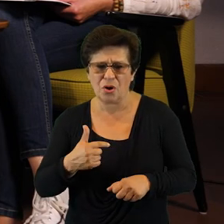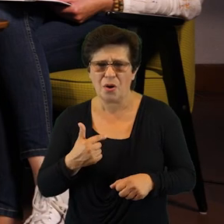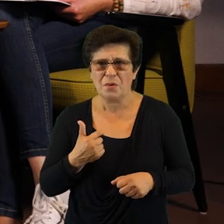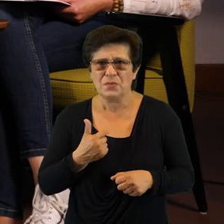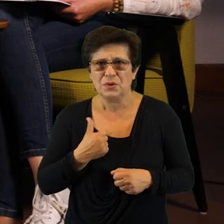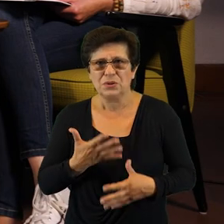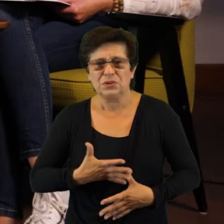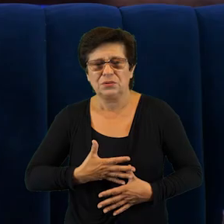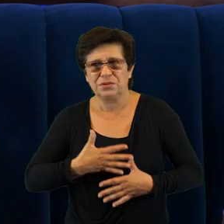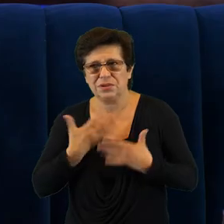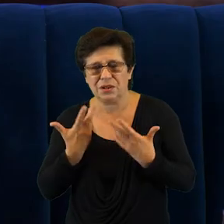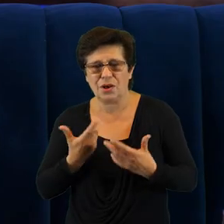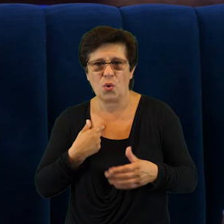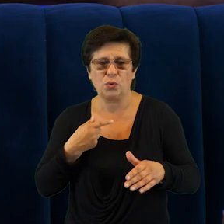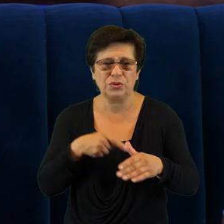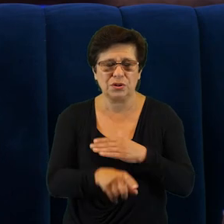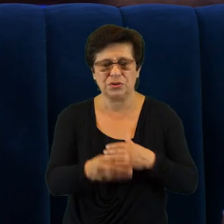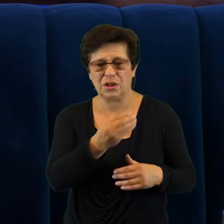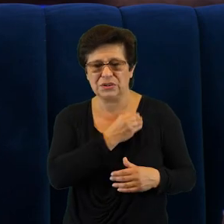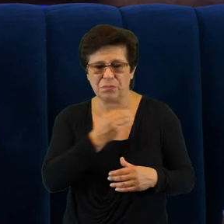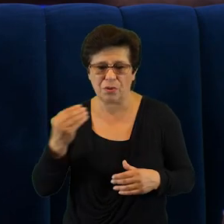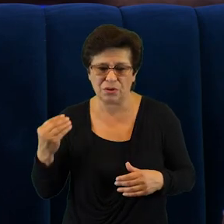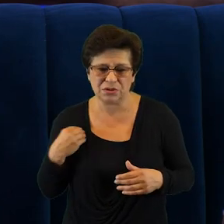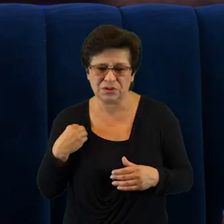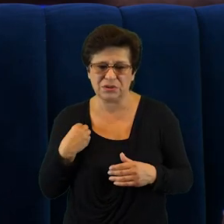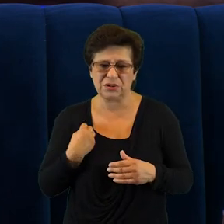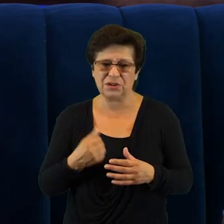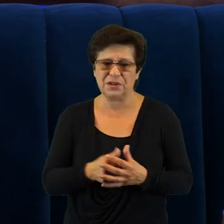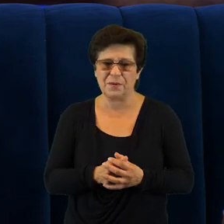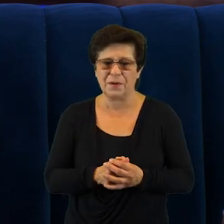Ta ucieczka z Polski luksusowymi samochodami,